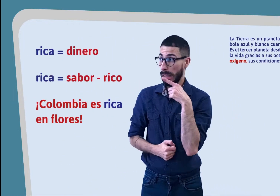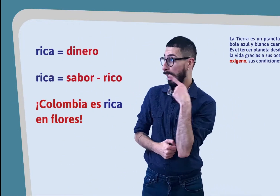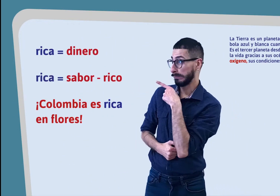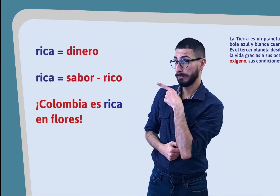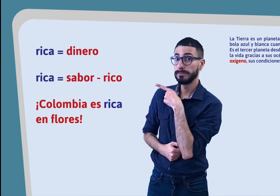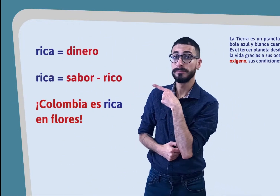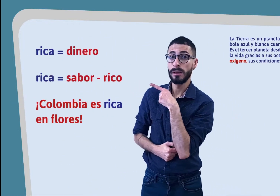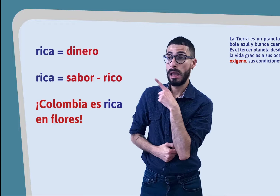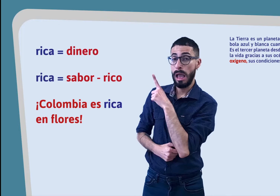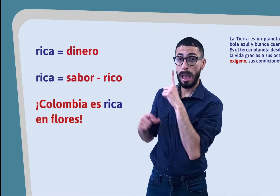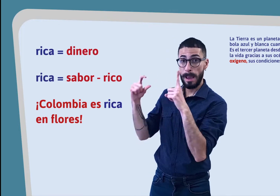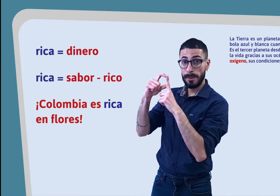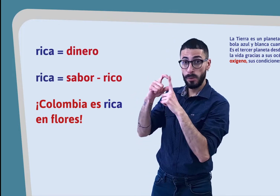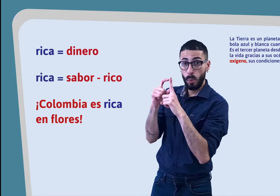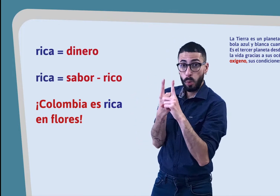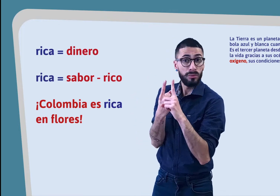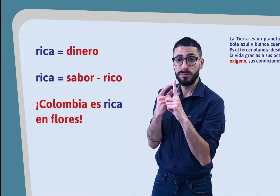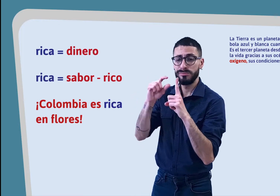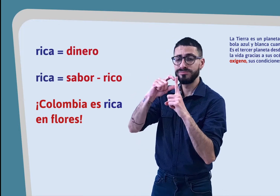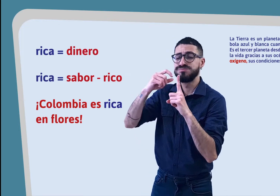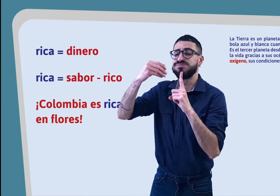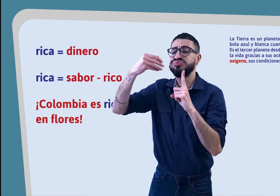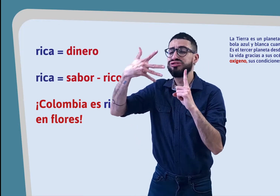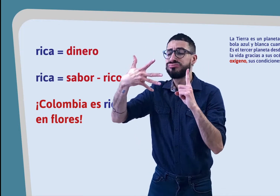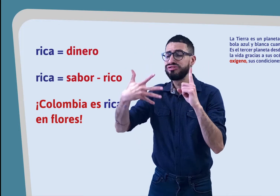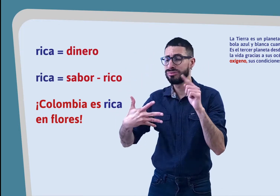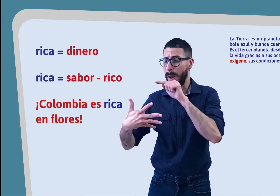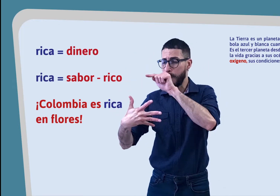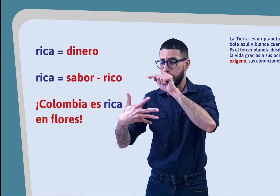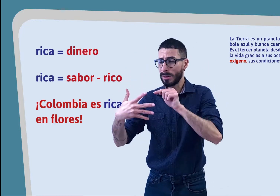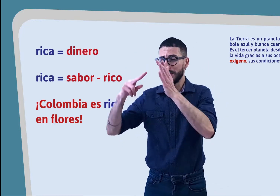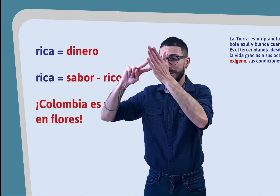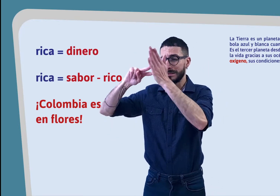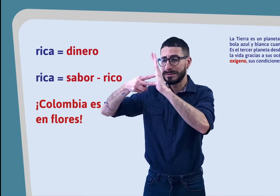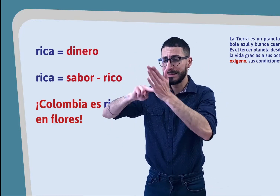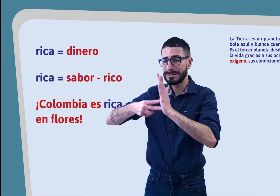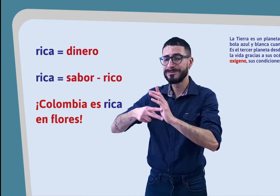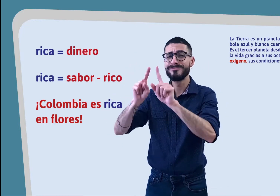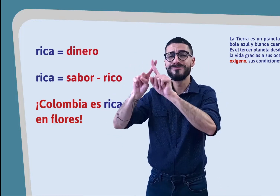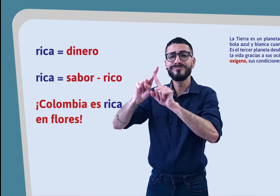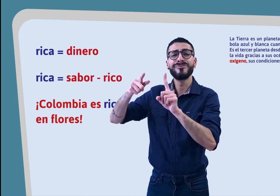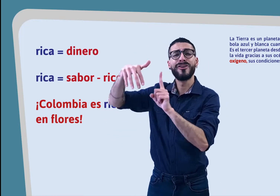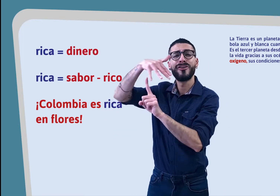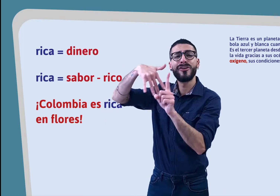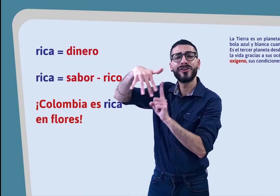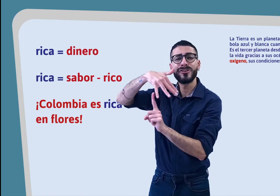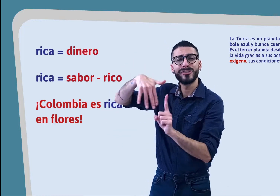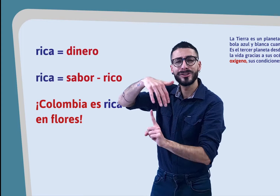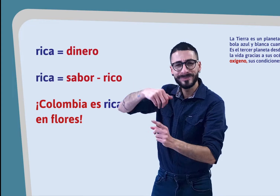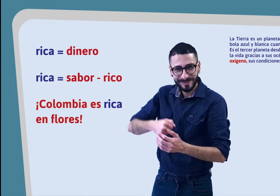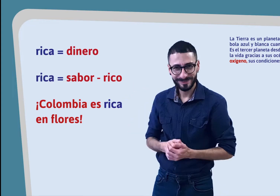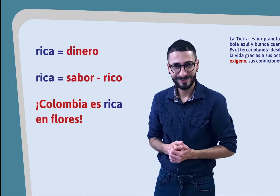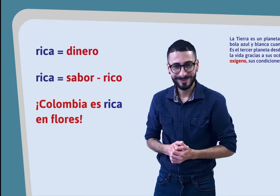Esta palabra no tiene solamente un significado, tiene varios que dependen del contexto en que se use.